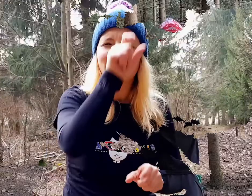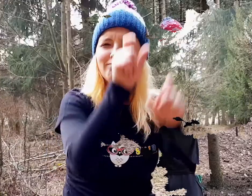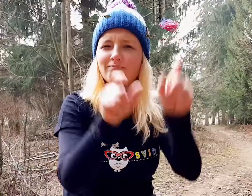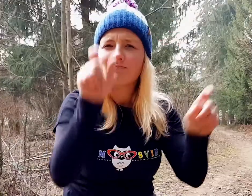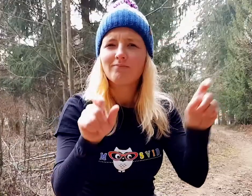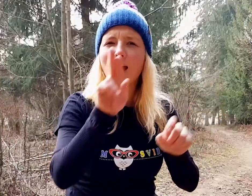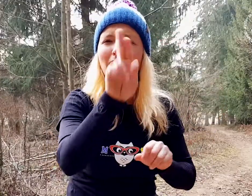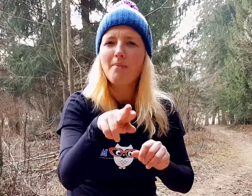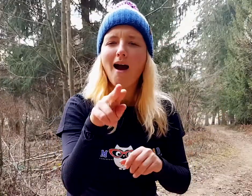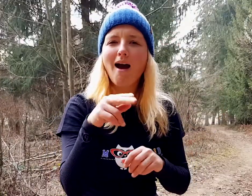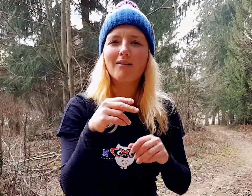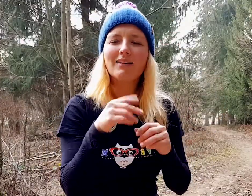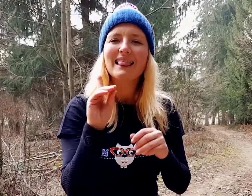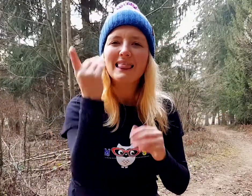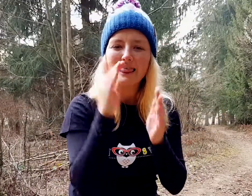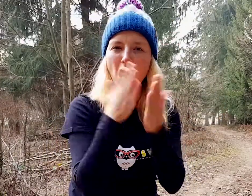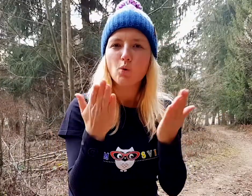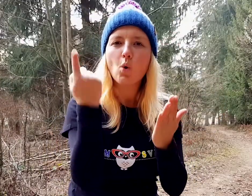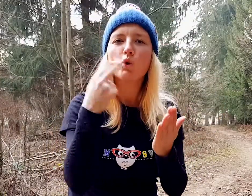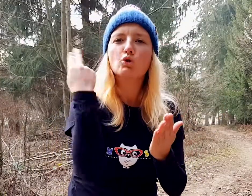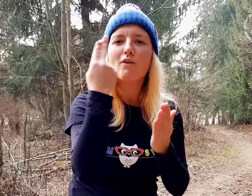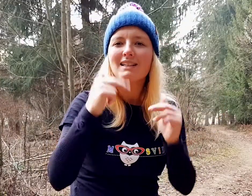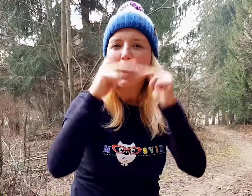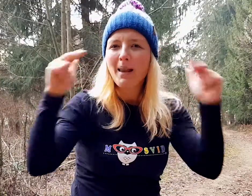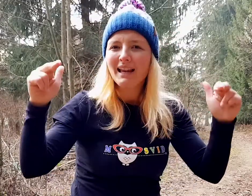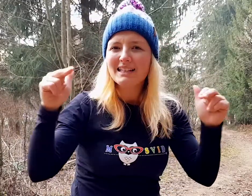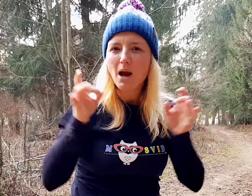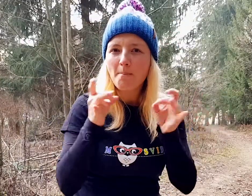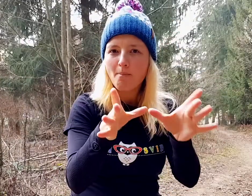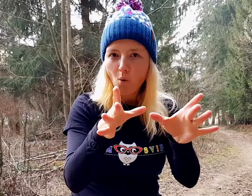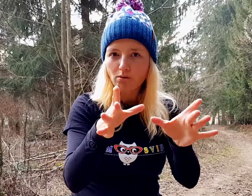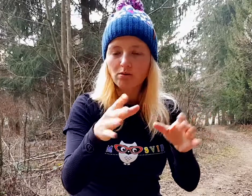Tisti, ki imate dnevnik s Slovenske planinske poti,